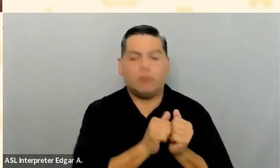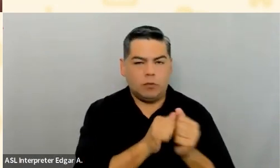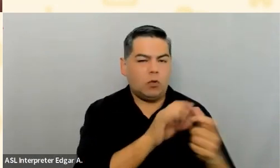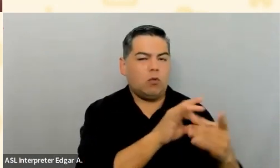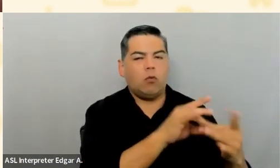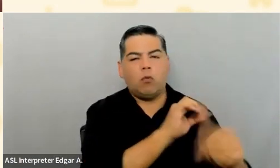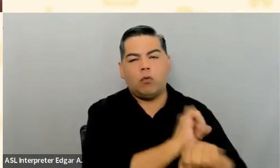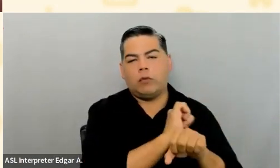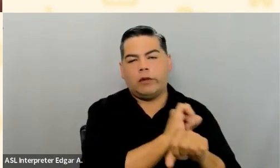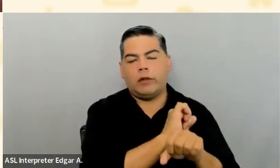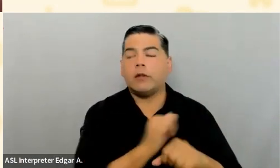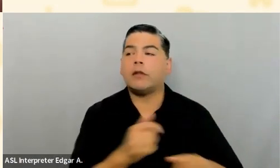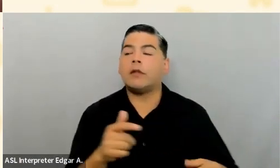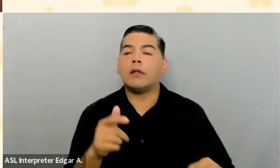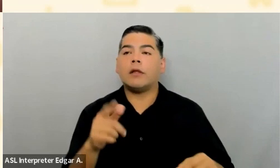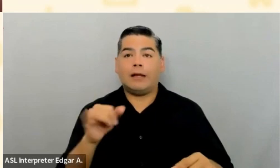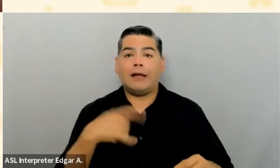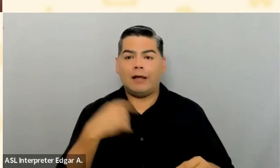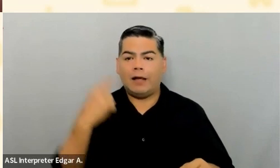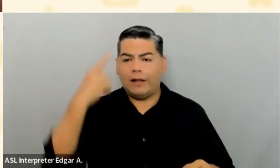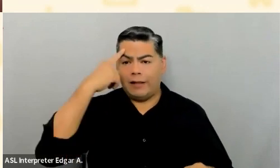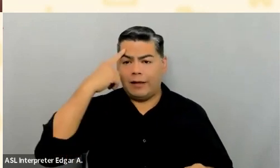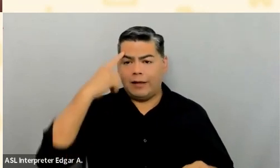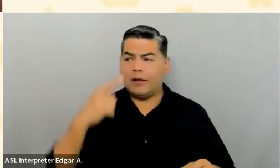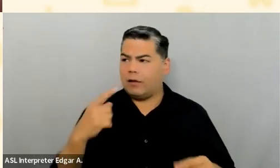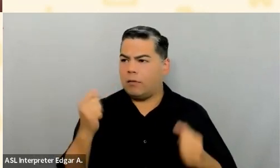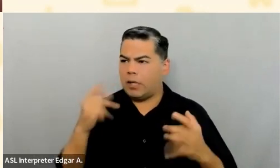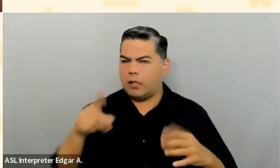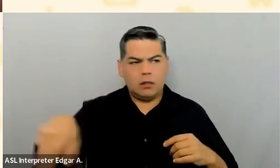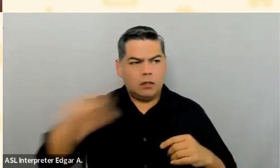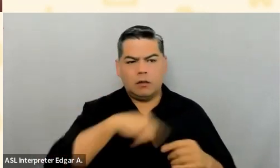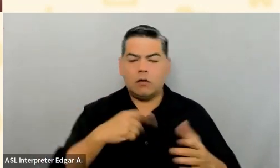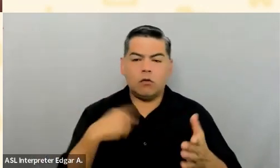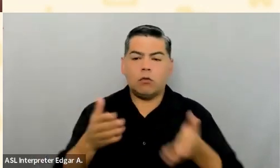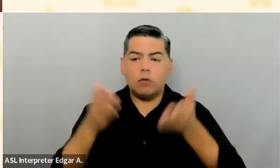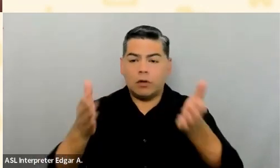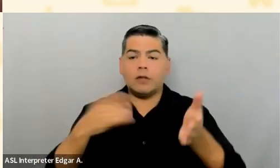Y la he firmado, creo que muchos de nosotros probablemente lo hemos hecho. Te recomiendo que si aún no lo has hecho, la firmes.